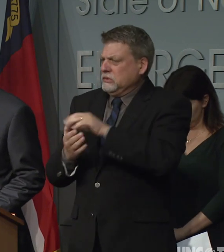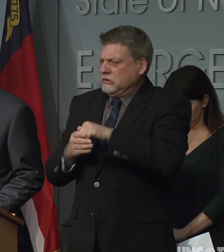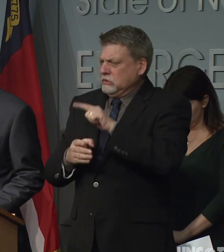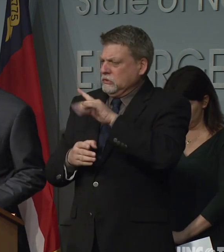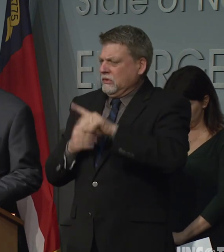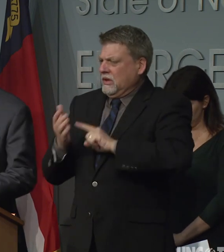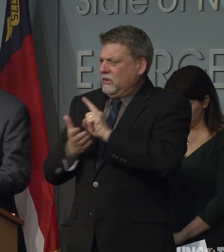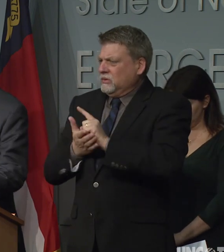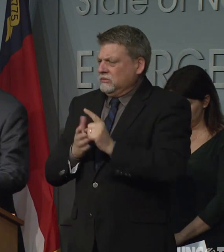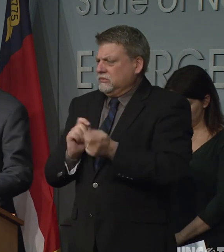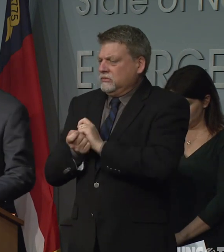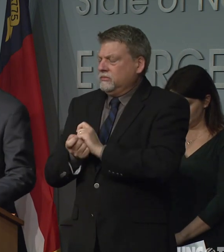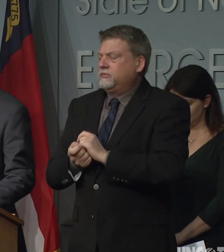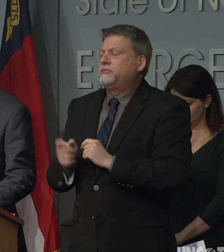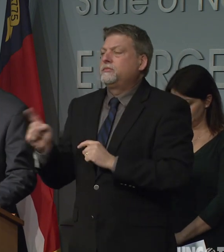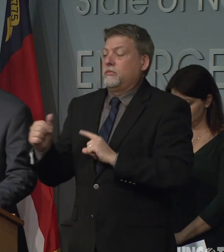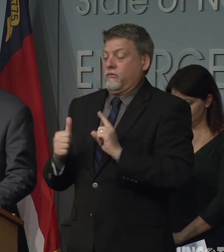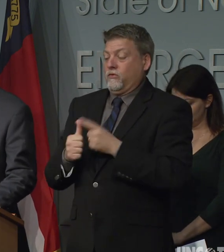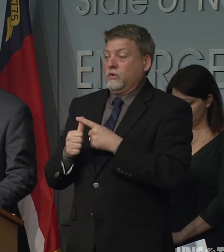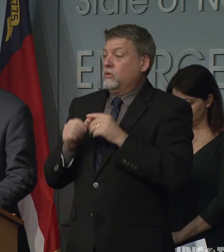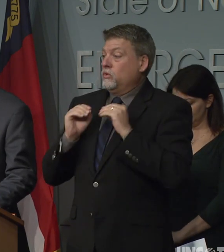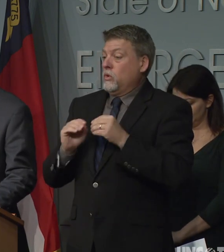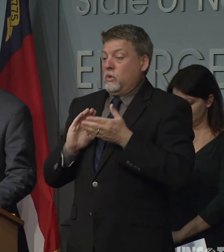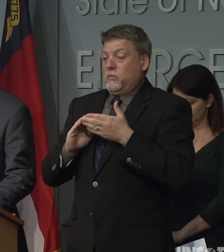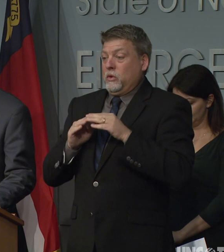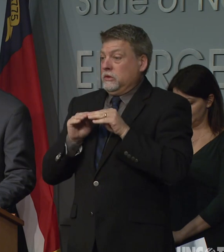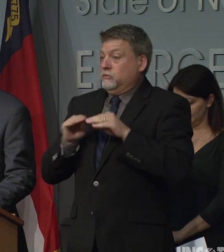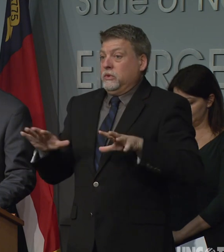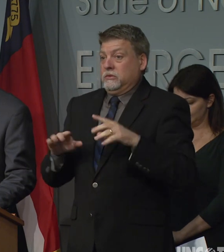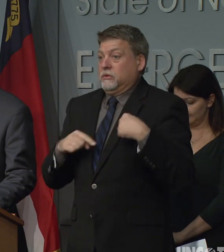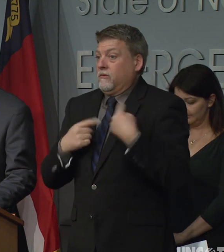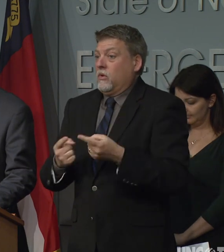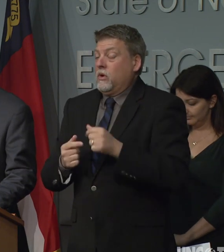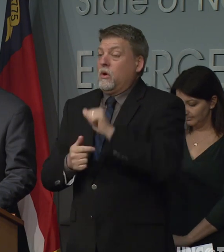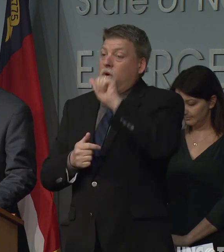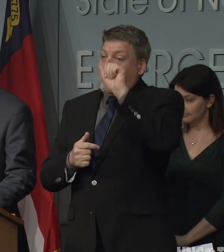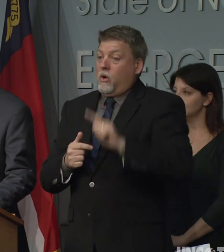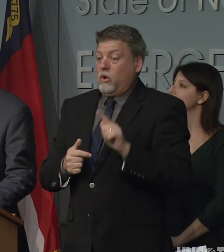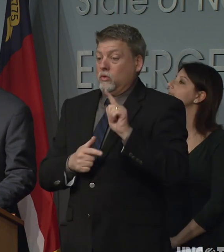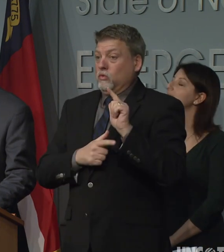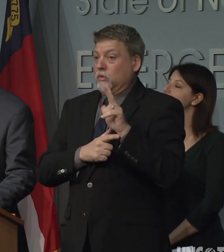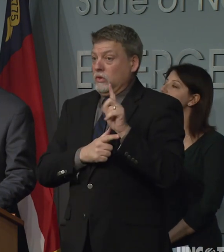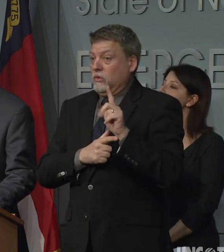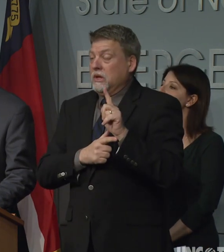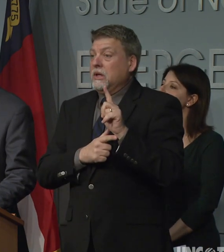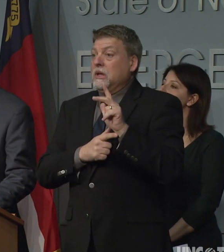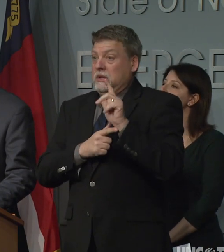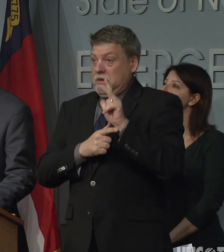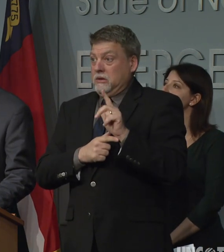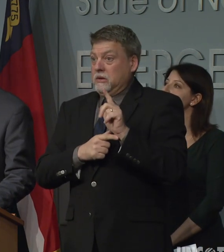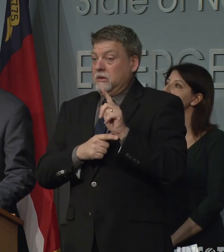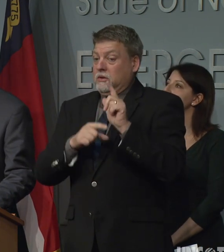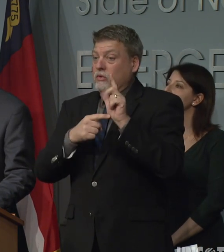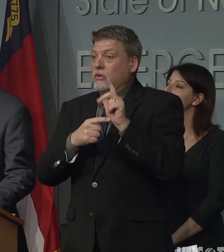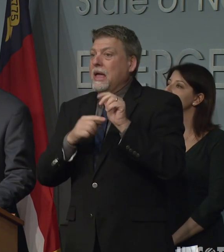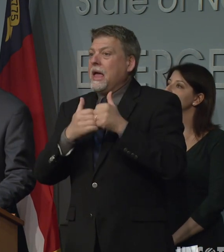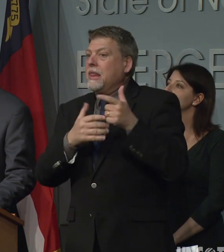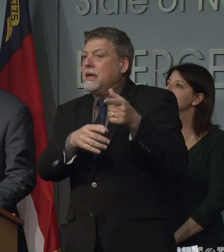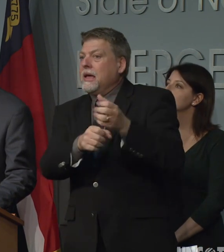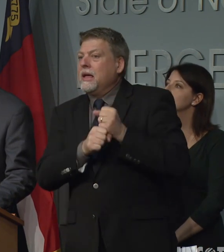en las últimas veinticuatro horas la número uno no hemos tenido una propague, sino comunidades de propagación.